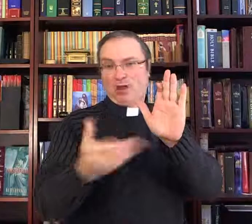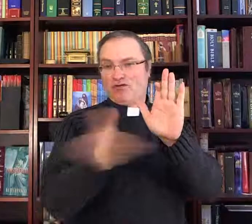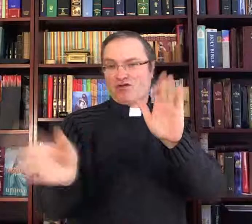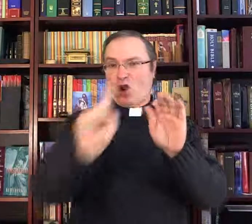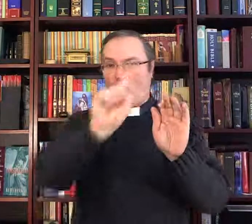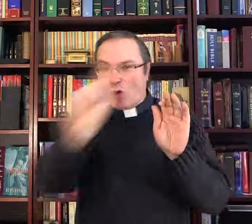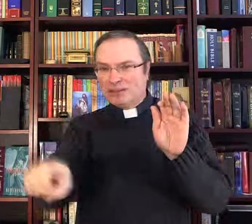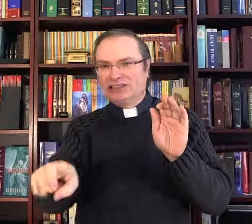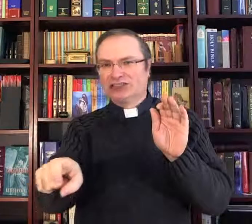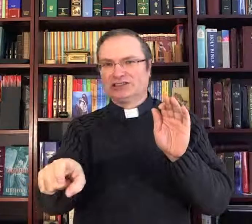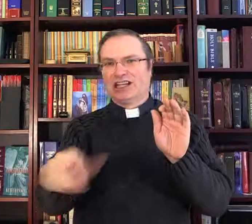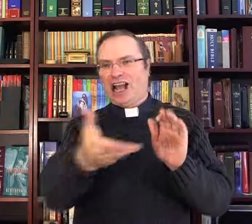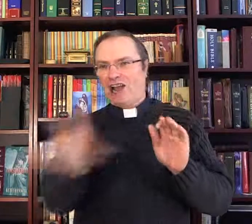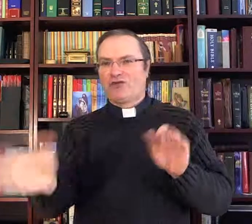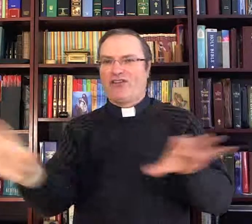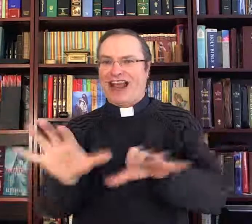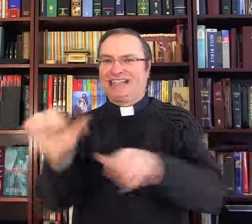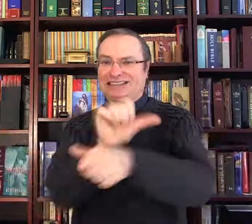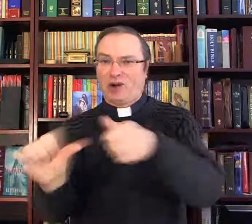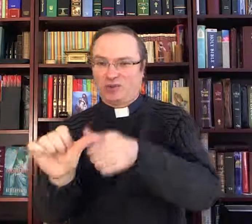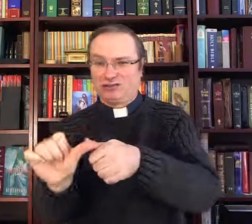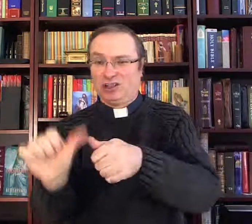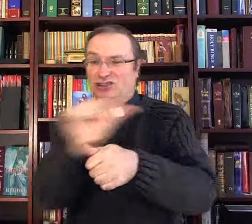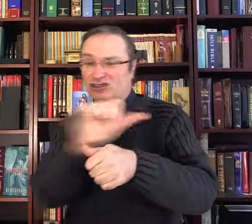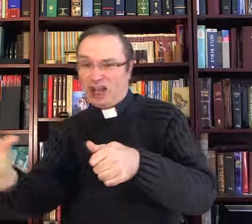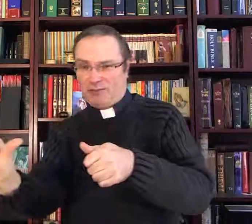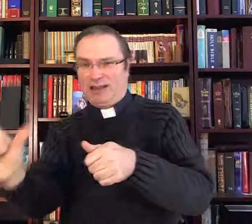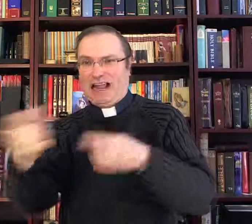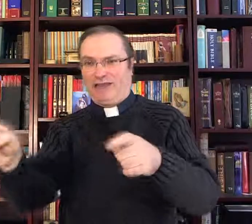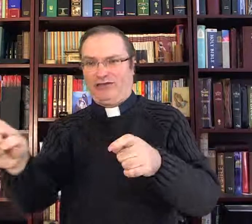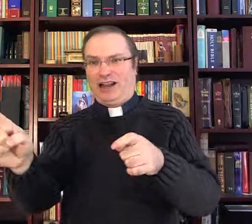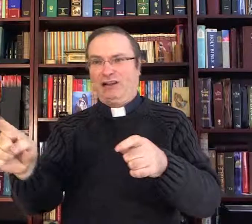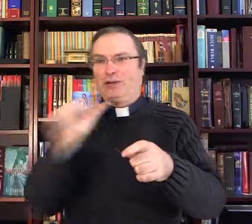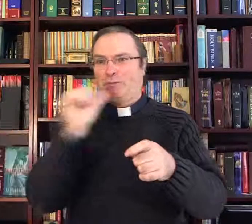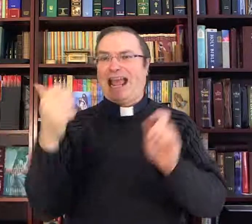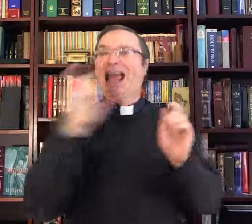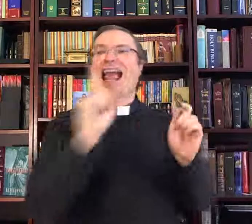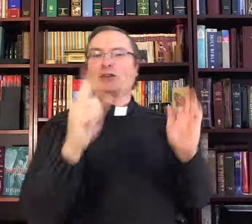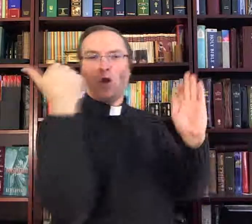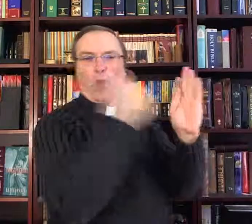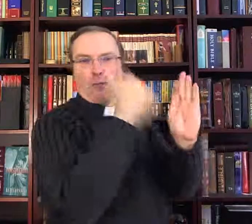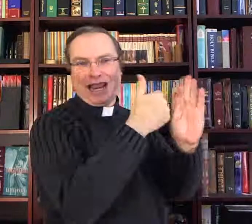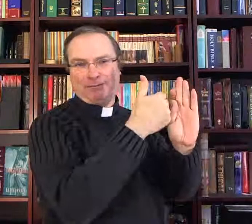vous obligent à vous faire circoncire uniquement afin de ne pas être eux-mêmes